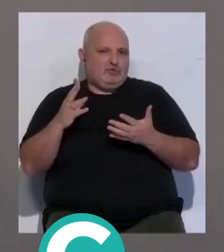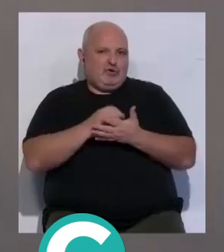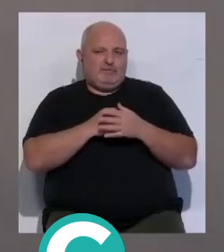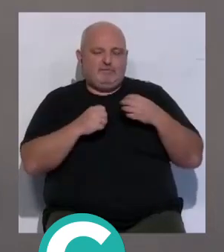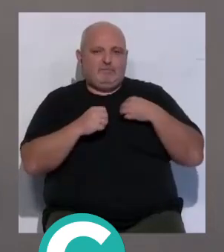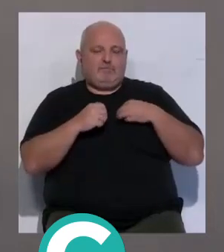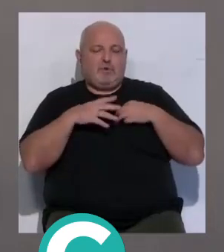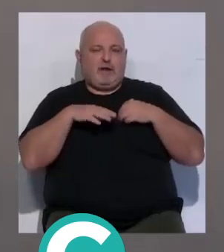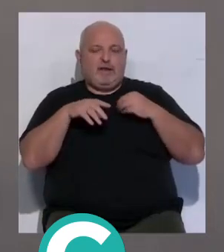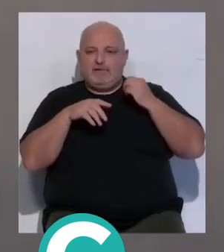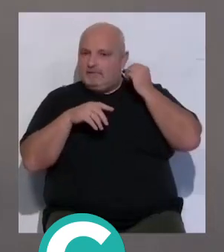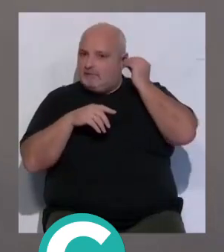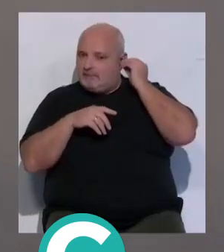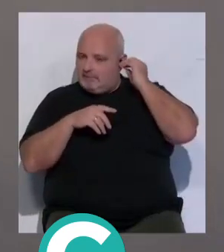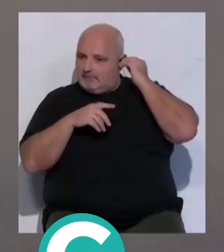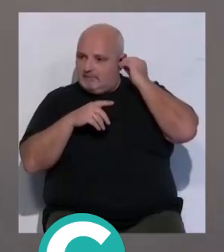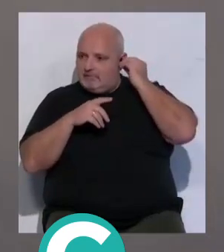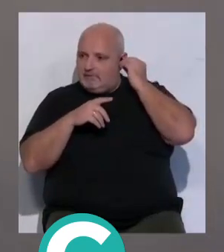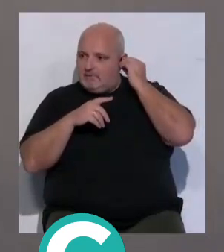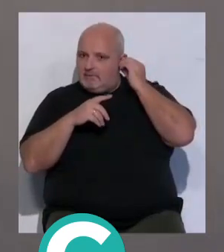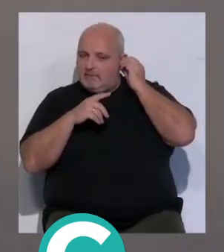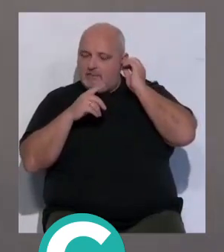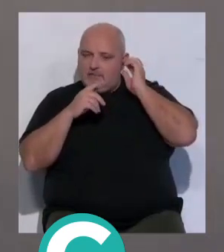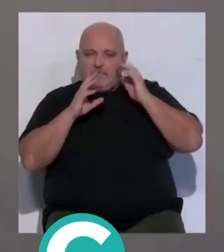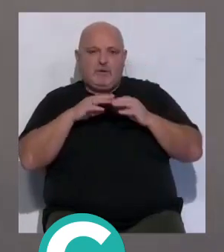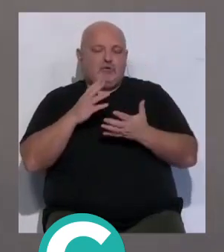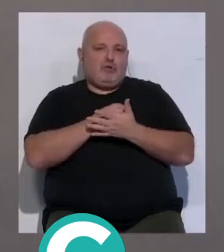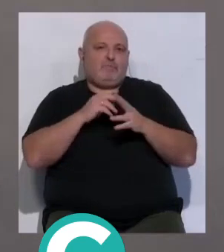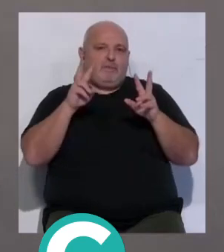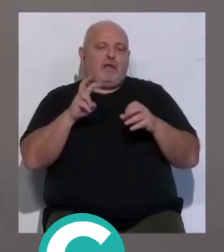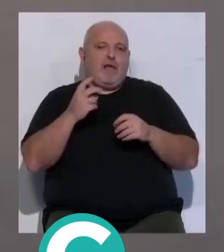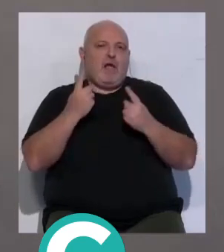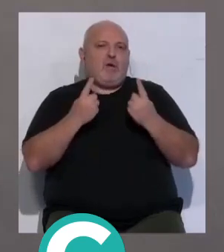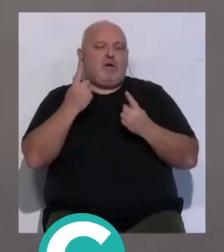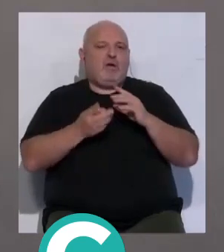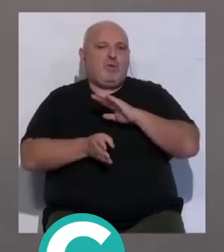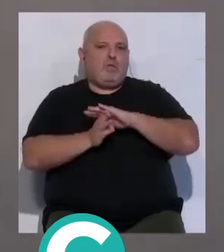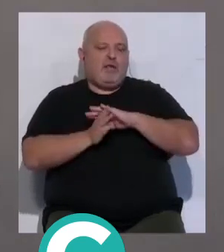Porque al fin y al cabo era un sin vivir Eso ya pasó Aunque hay que seguir cuidándose y